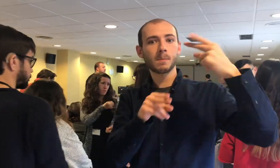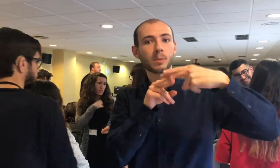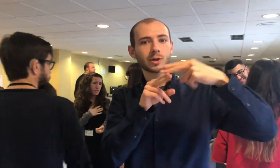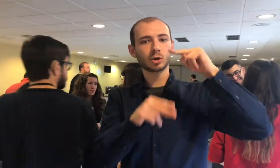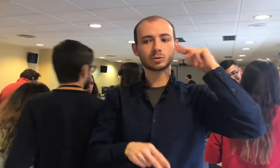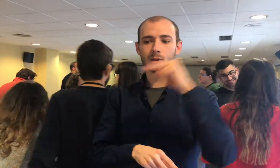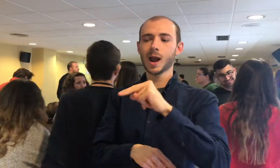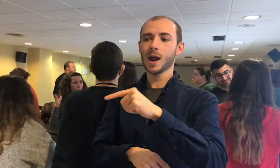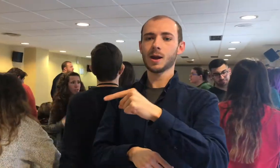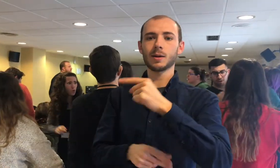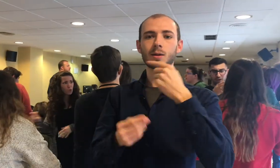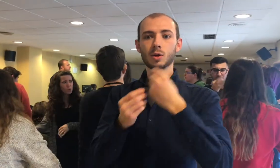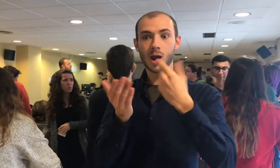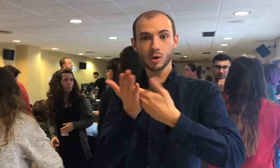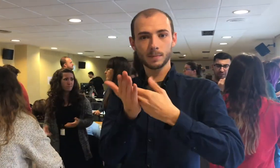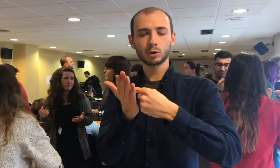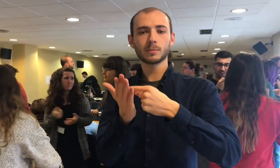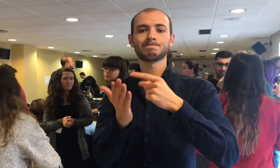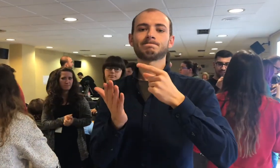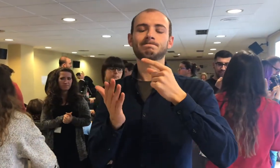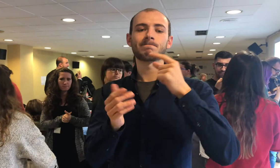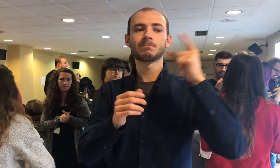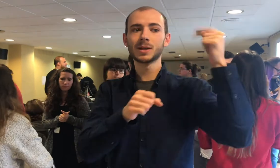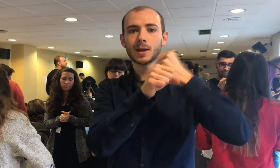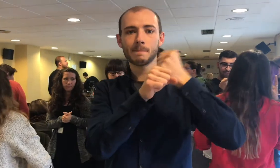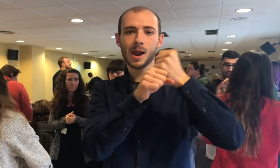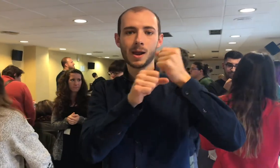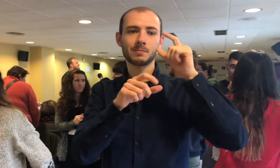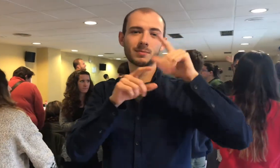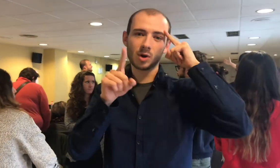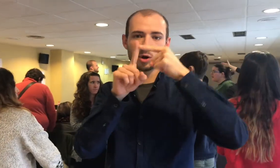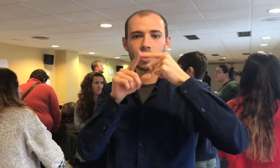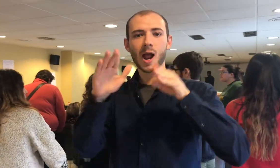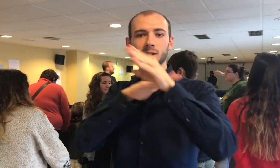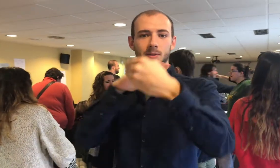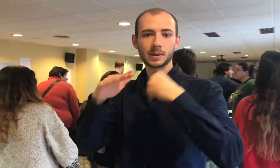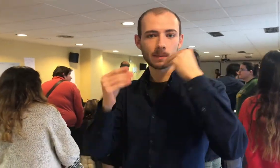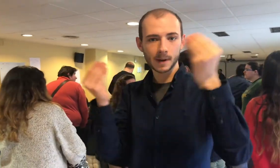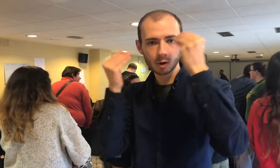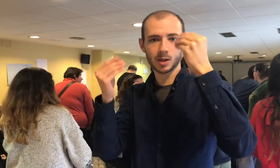así las entidades políticas habrán de aplicar medidas de accesibilidad coherentes,